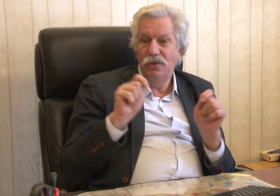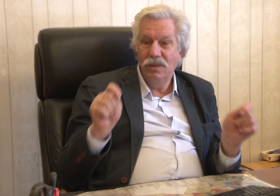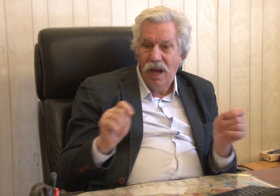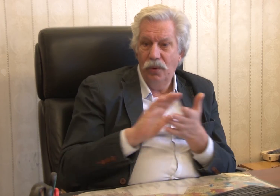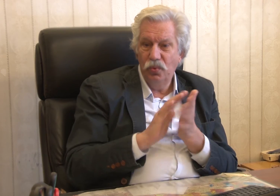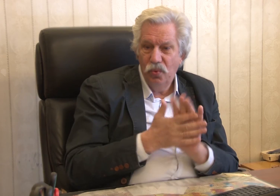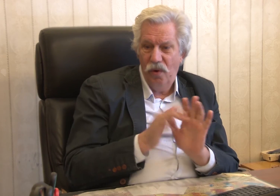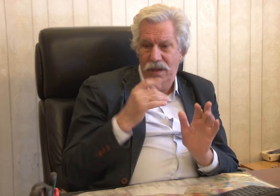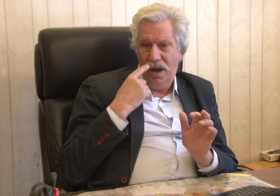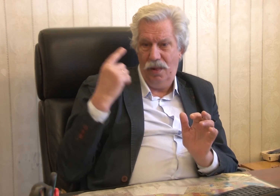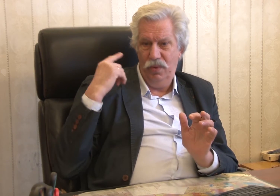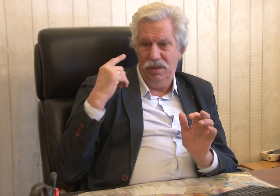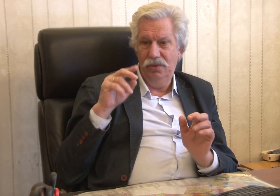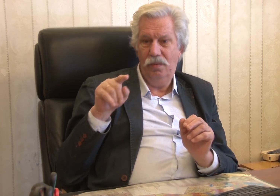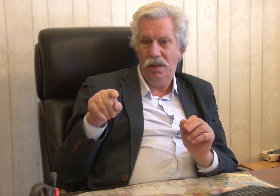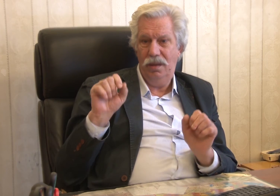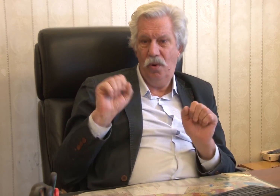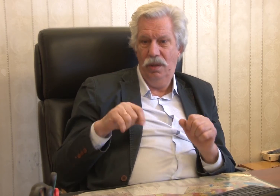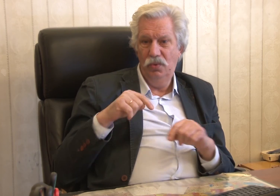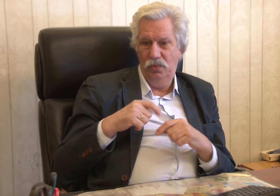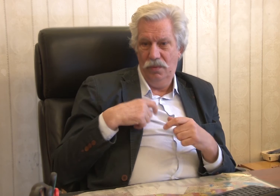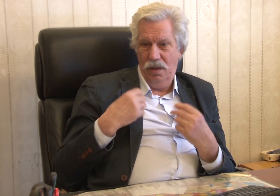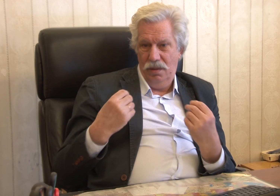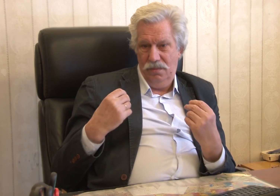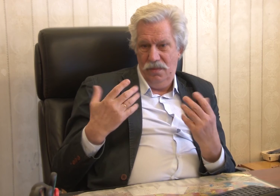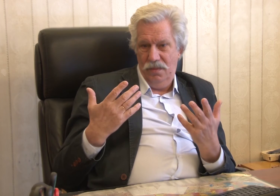в отношении создания условий для глухих, чтобы они чувствовали себя комфортно.